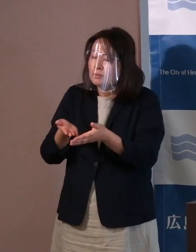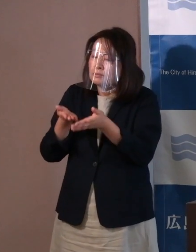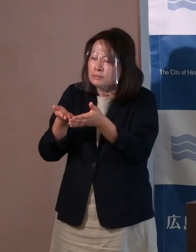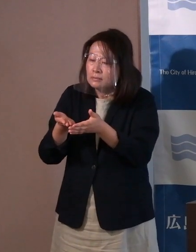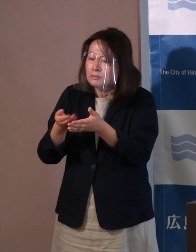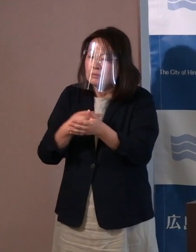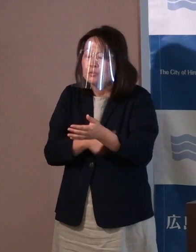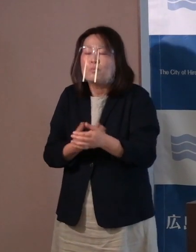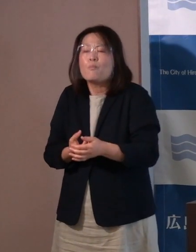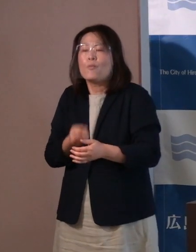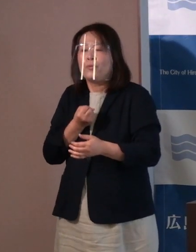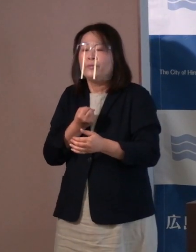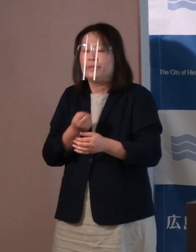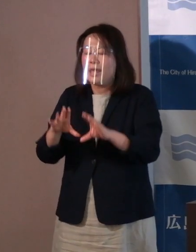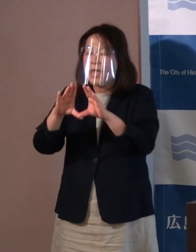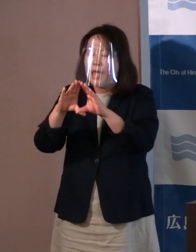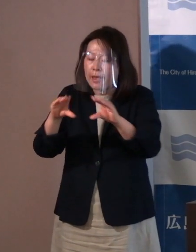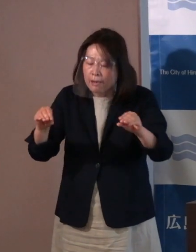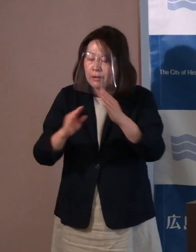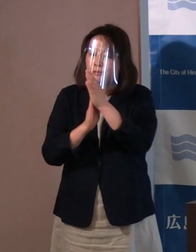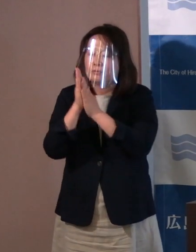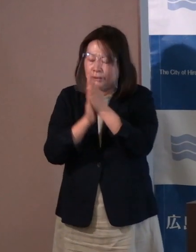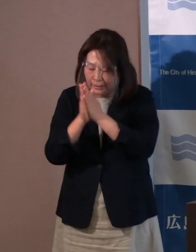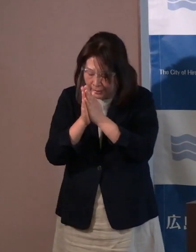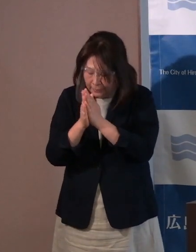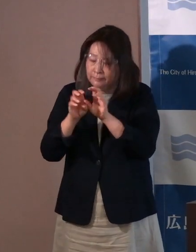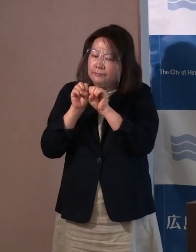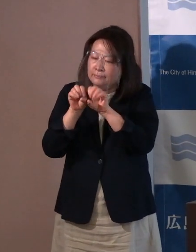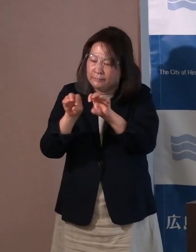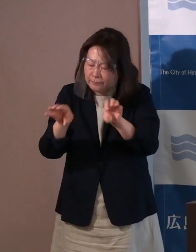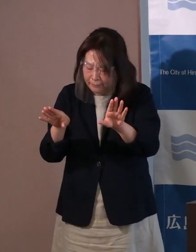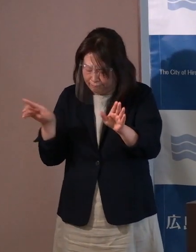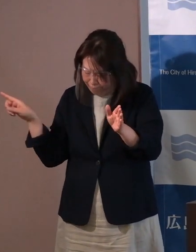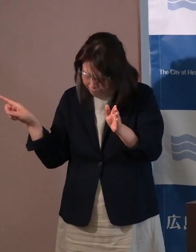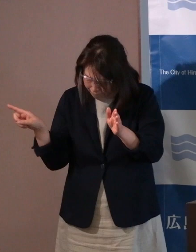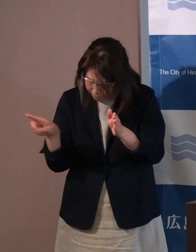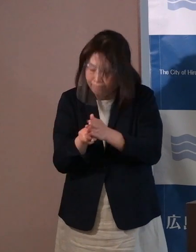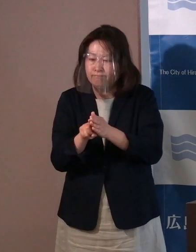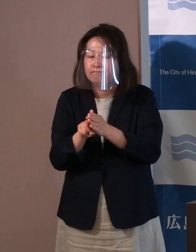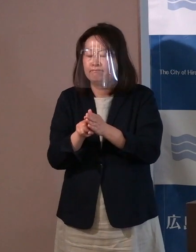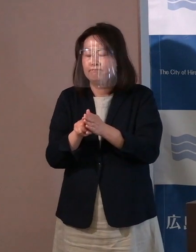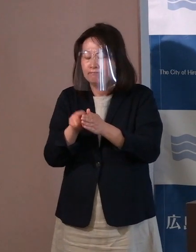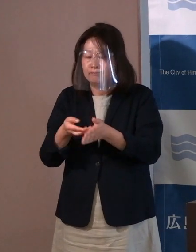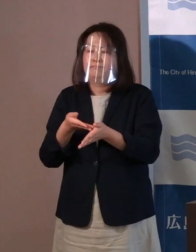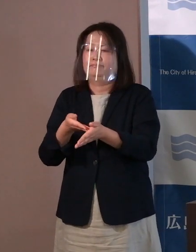平和への願いを 発信してきたことを述べた上で､